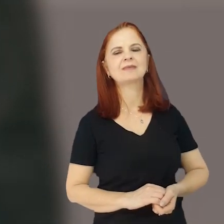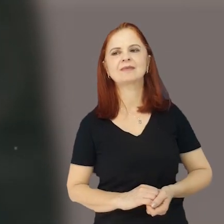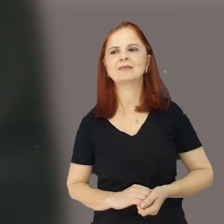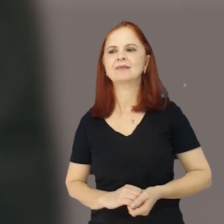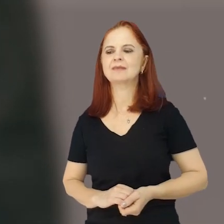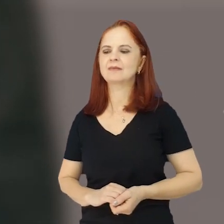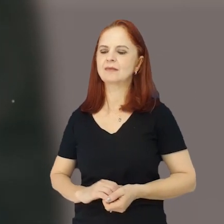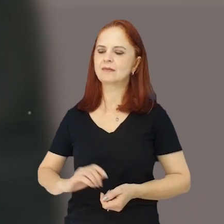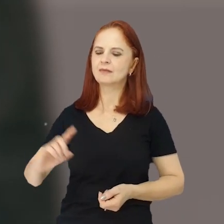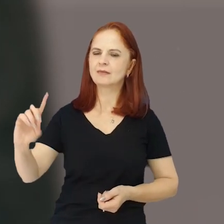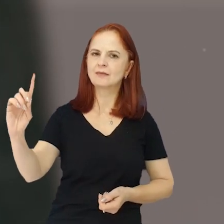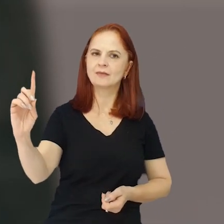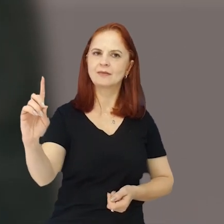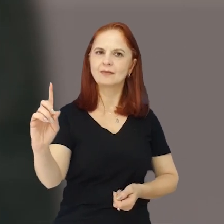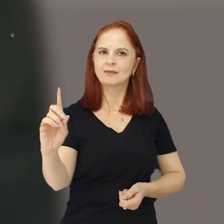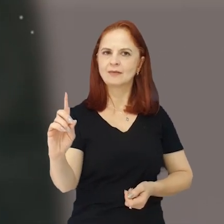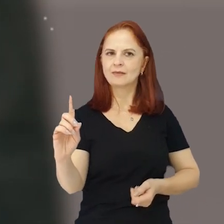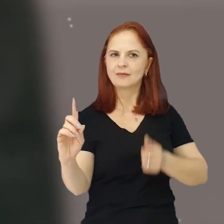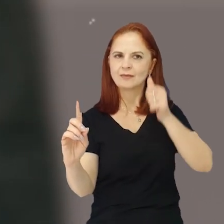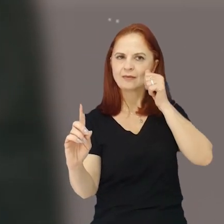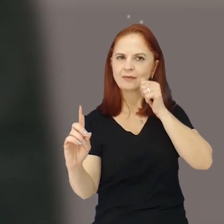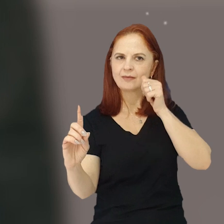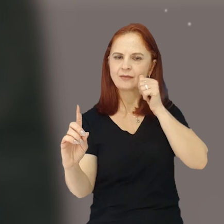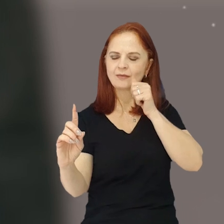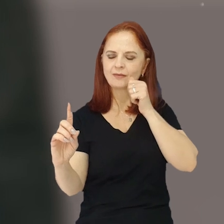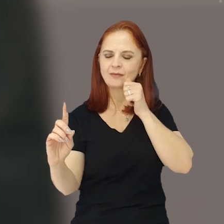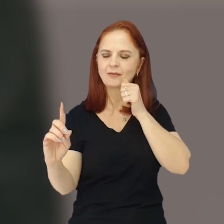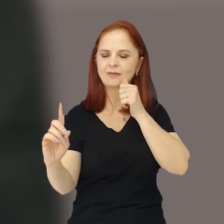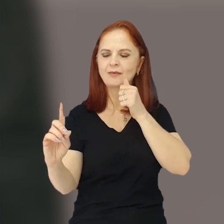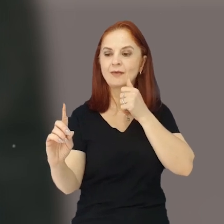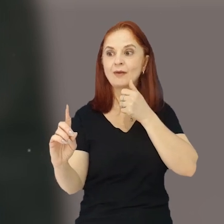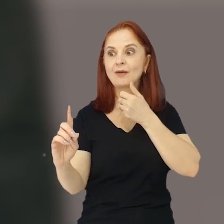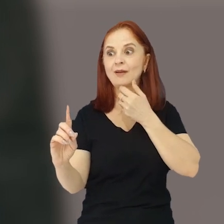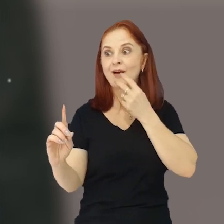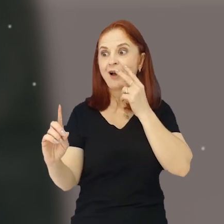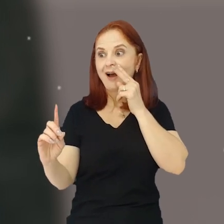[Música]